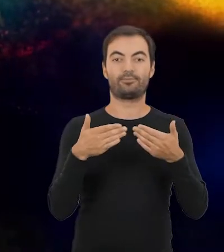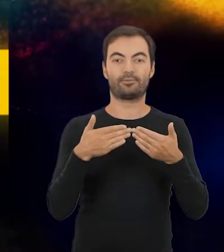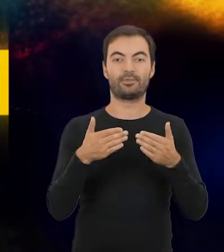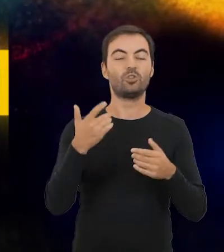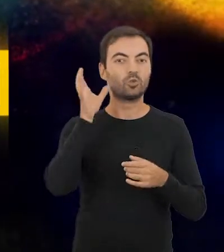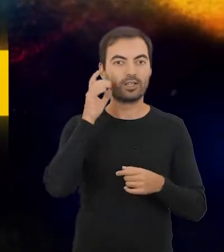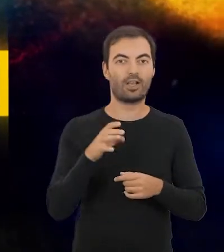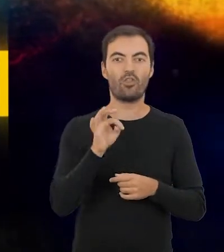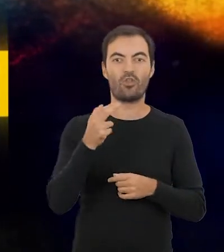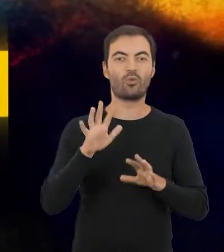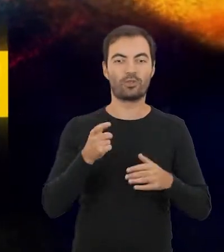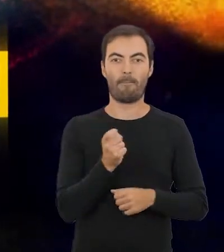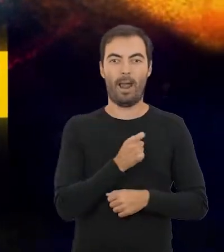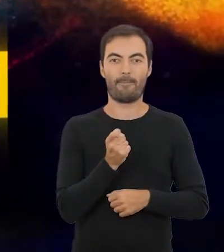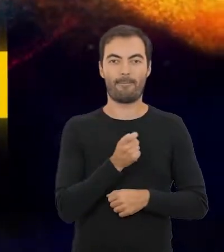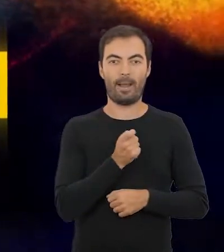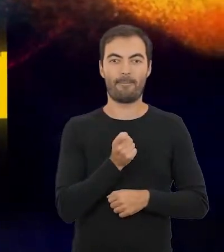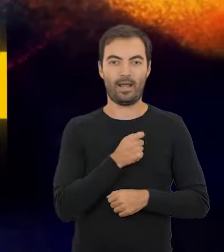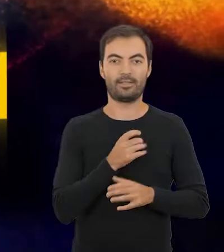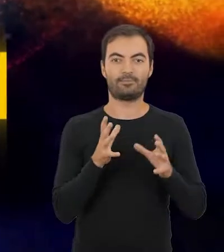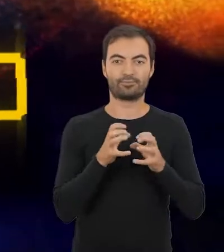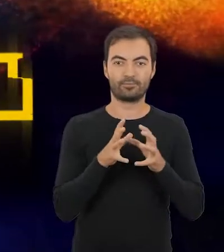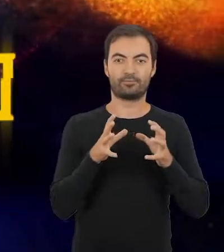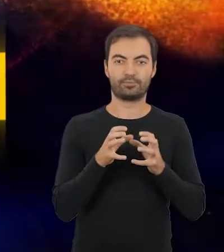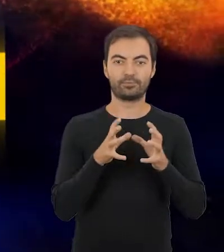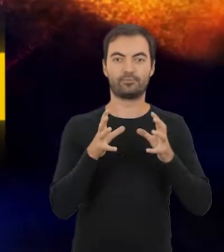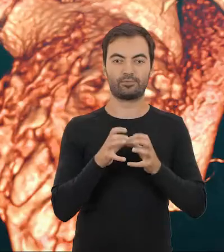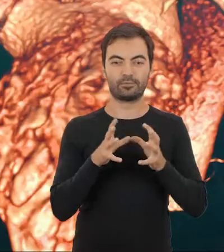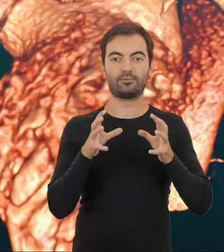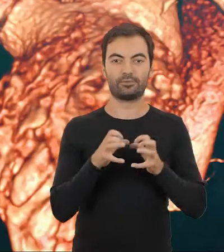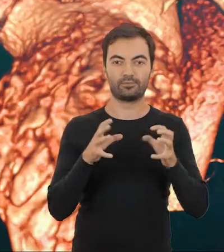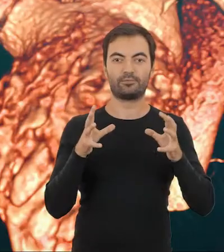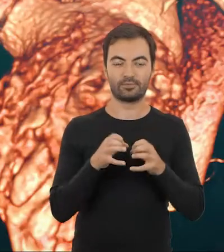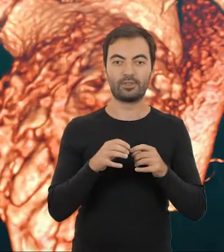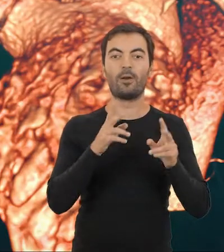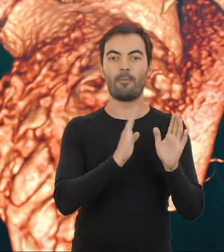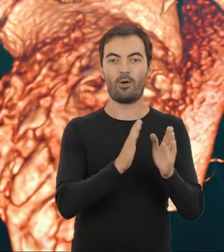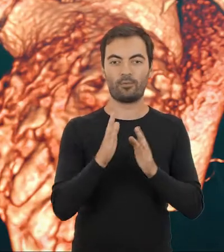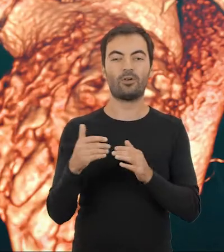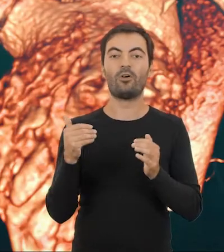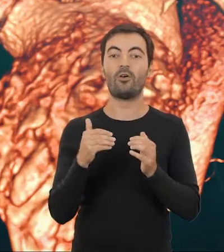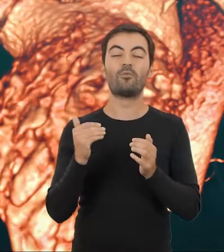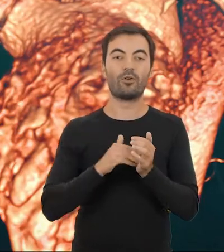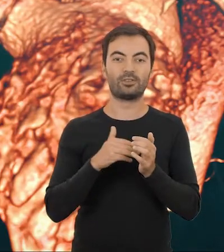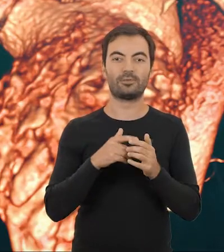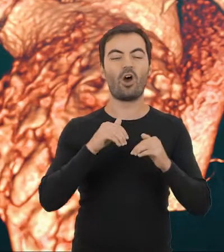Kurczenie się i rozkurczanie, koniecznie w odpowiednich sekwencjach, wymaga własnego systemu elektrycznego sterowania